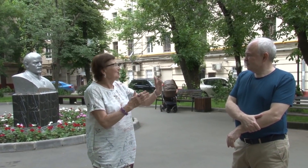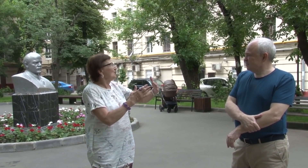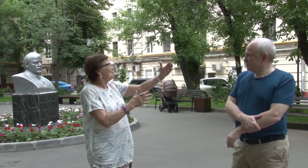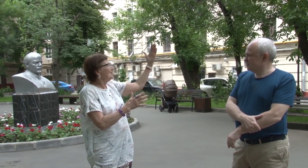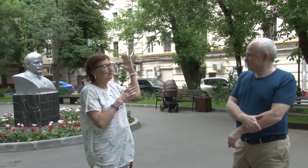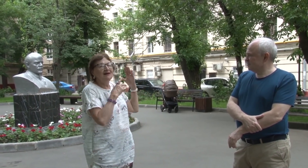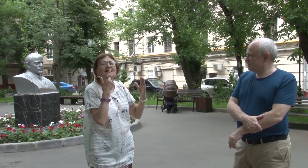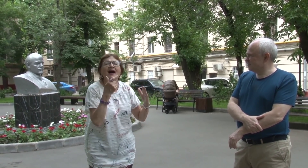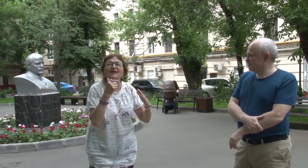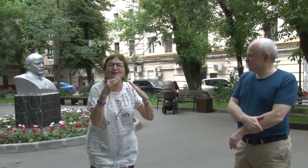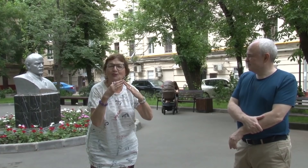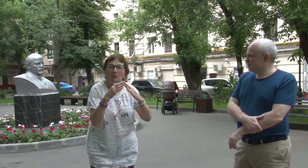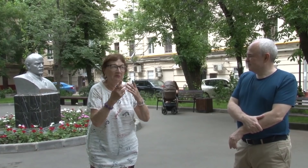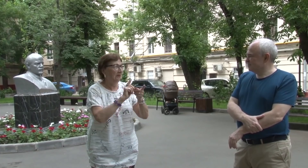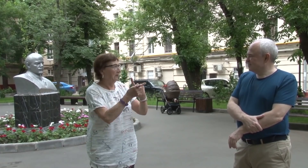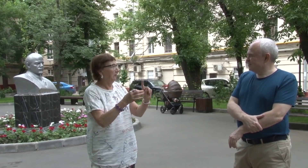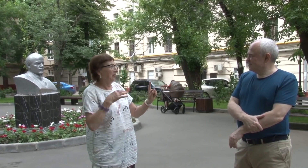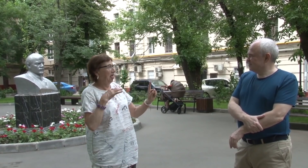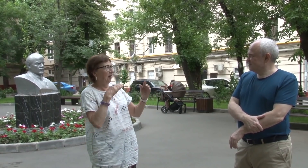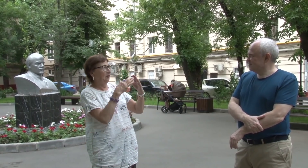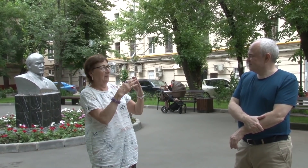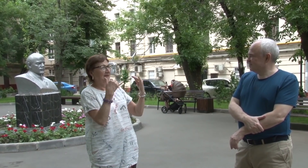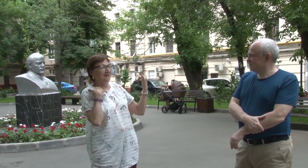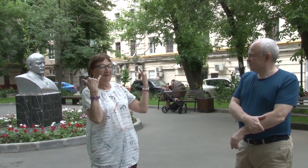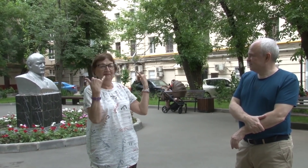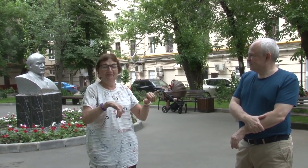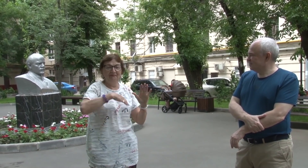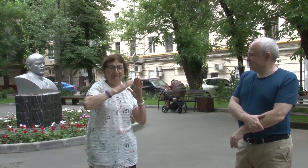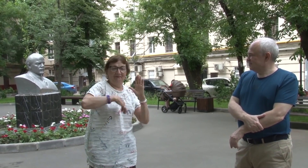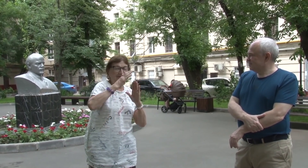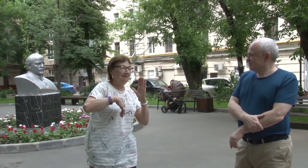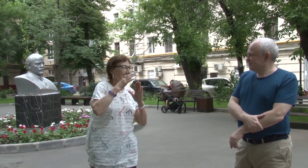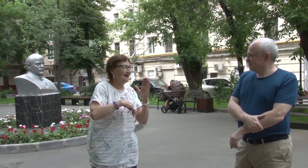Дом вот, только раньше был красный. Покрасили, вижу, в светлый цвет.